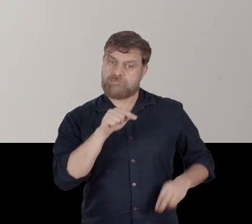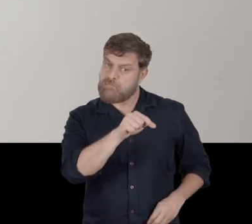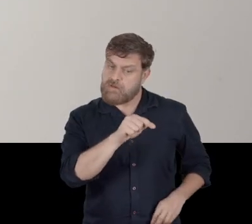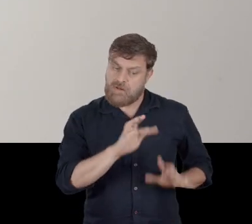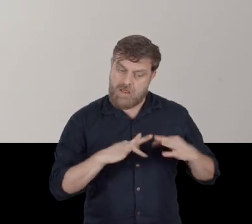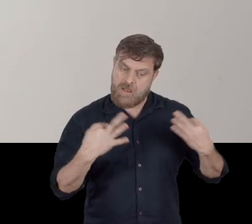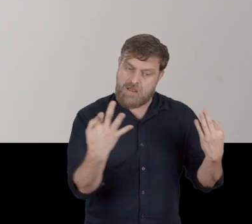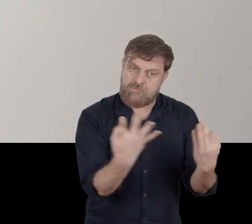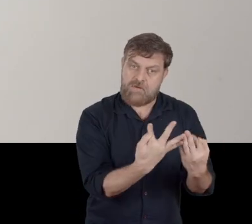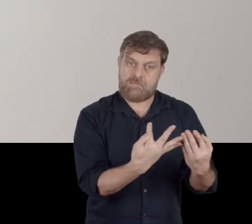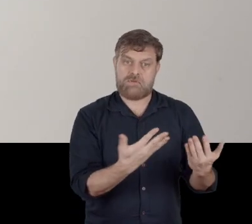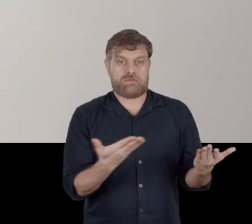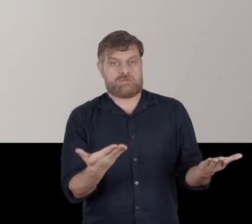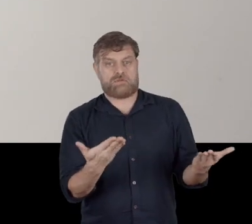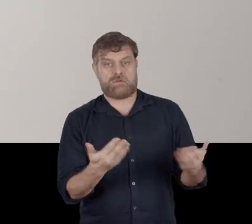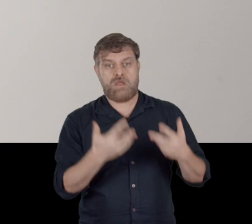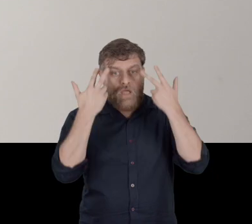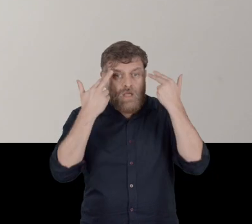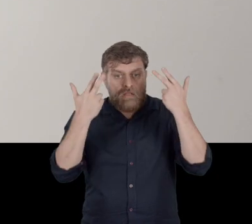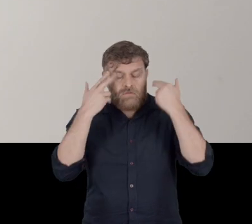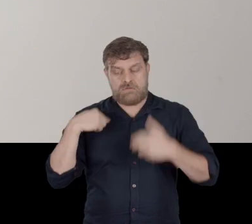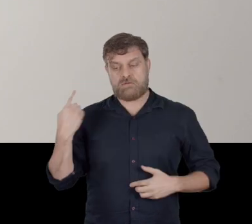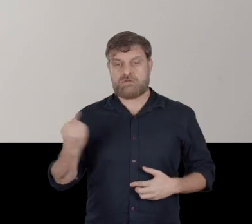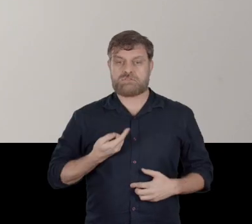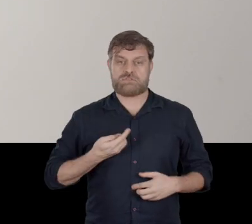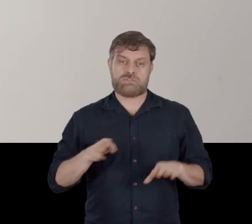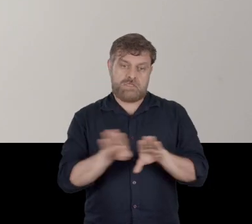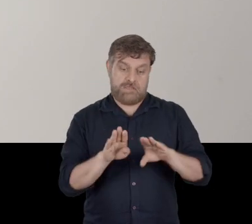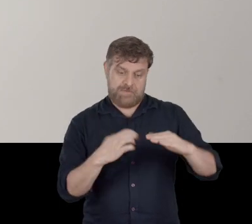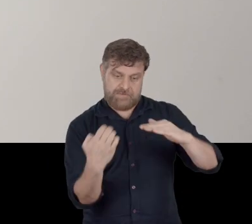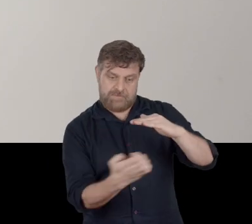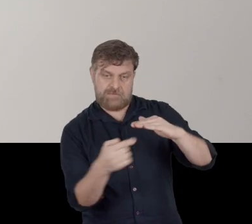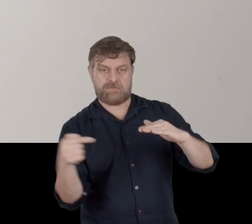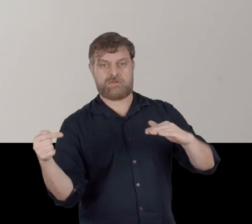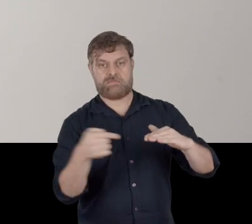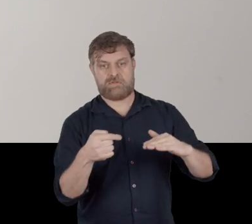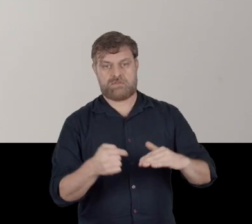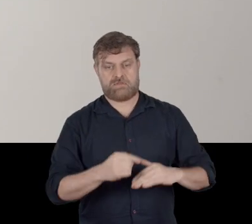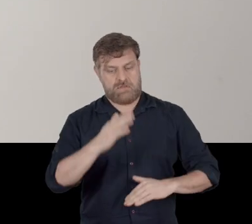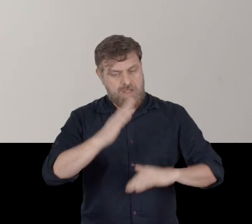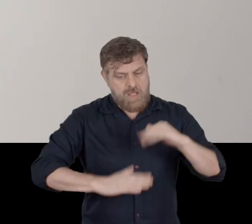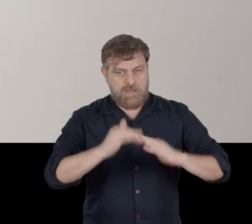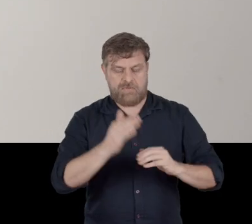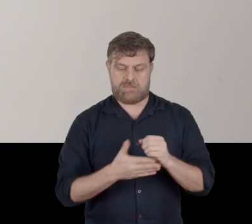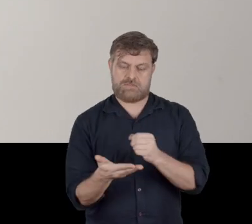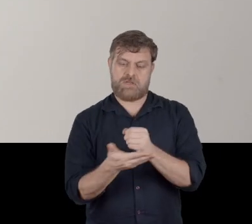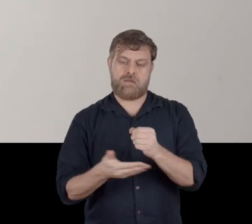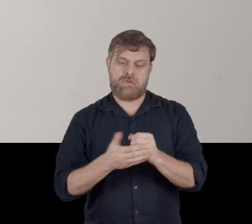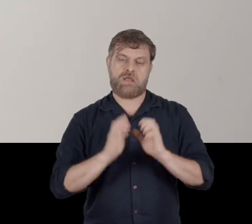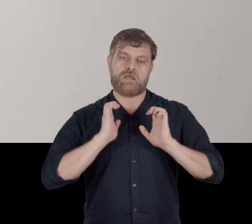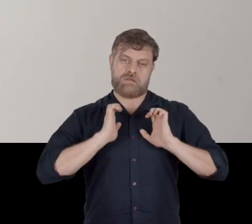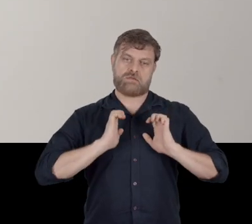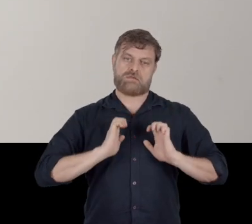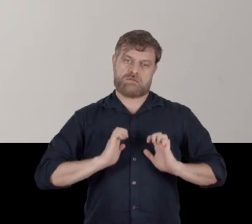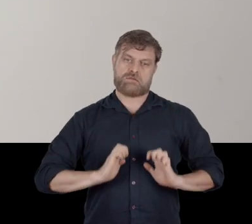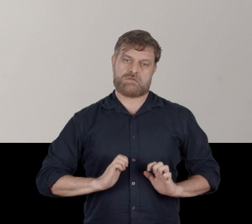então é natural que a gente espere também que a empresa tenha algumas posturas minimamente éticas perante a sociedade,